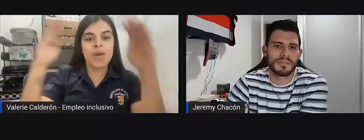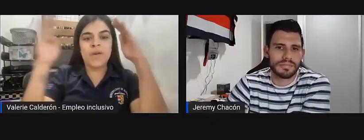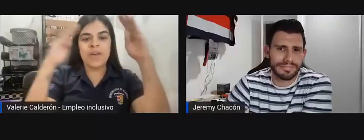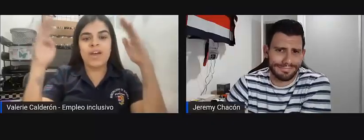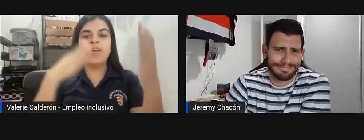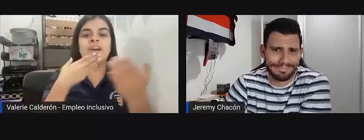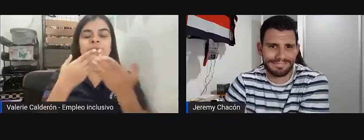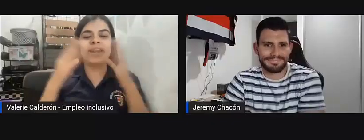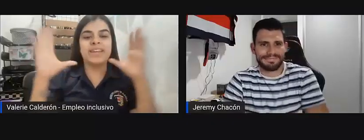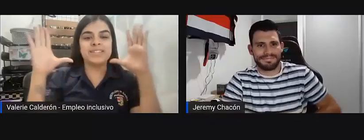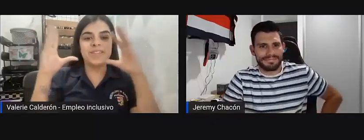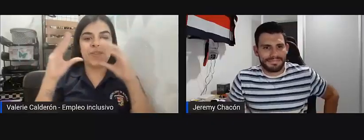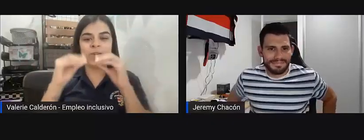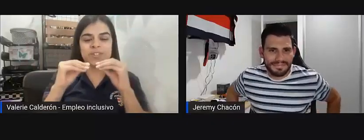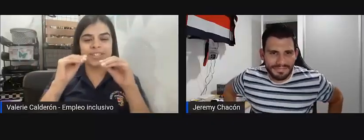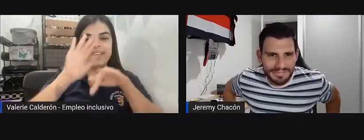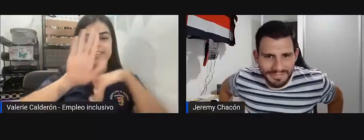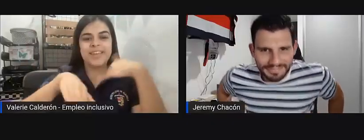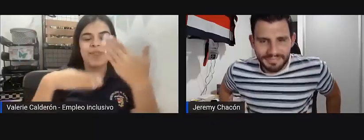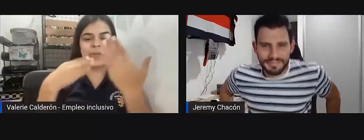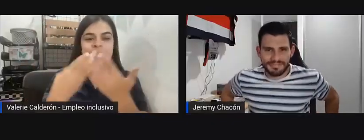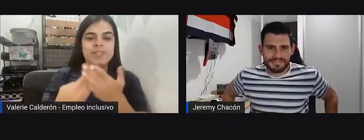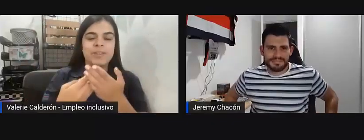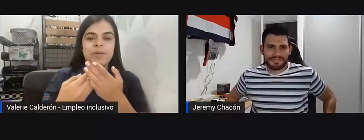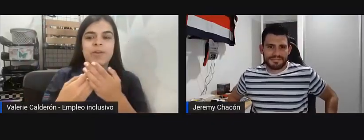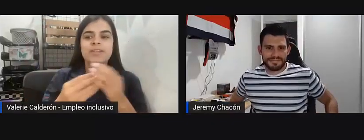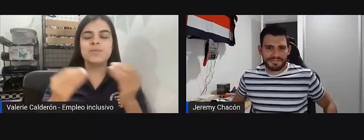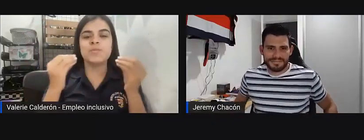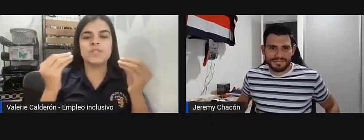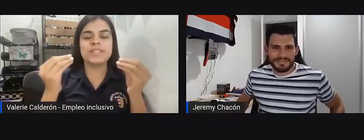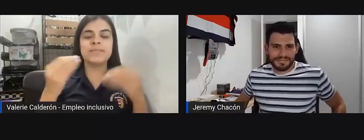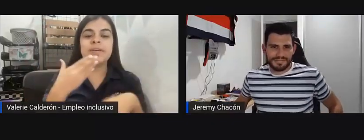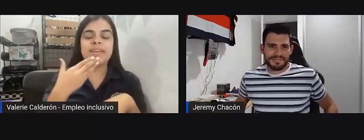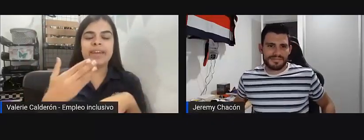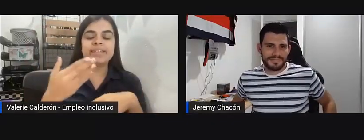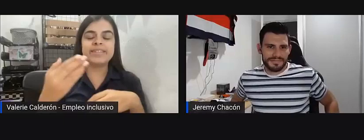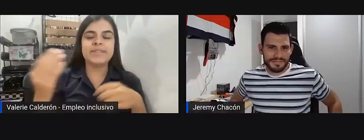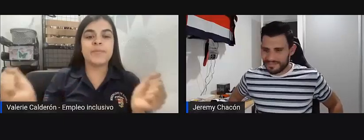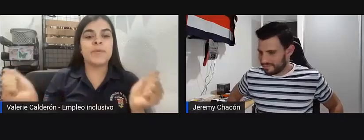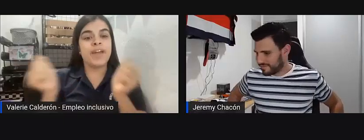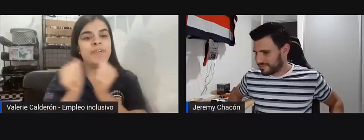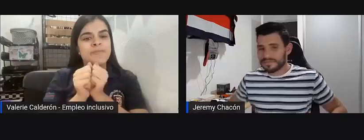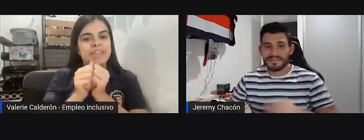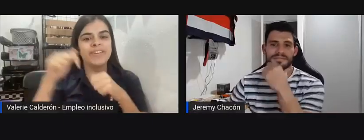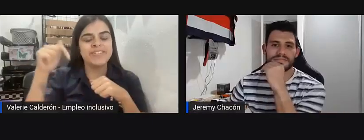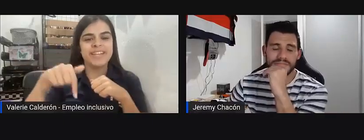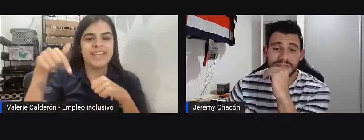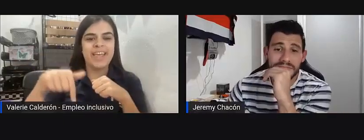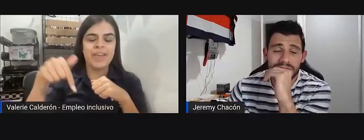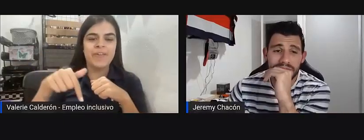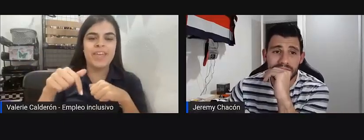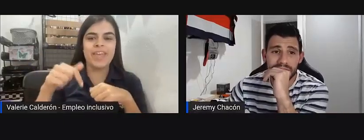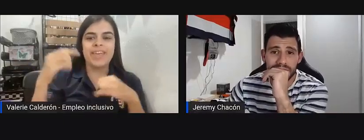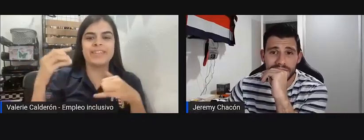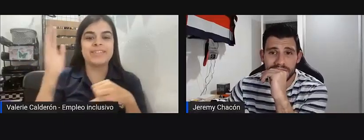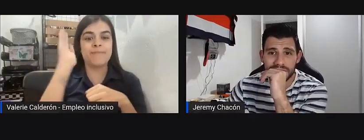Hola hola buenas noches a todos y todas Muchísimas gracias por acompañarnos el día de hoy en este